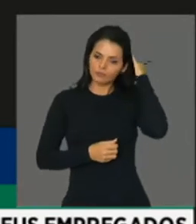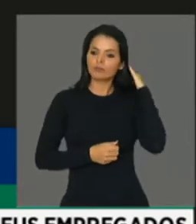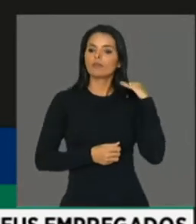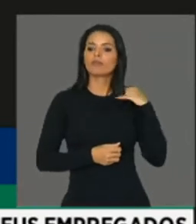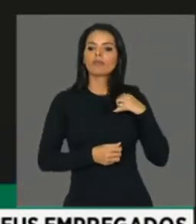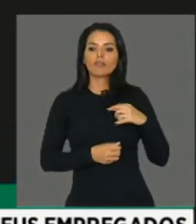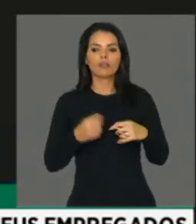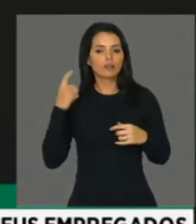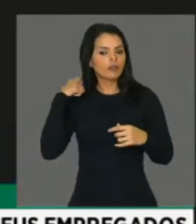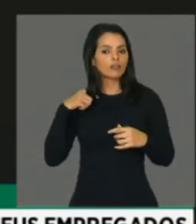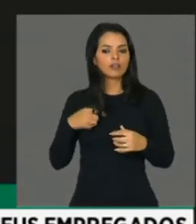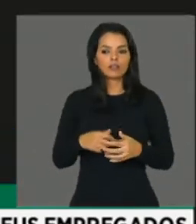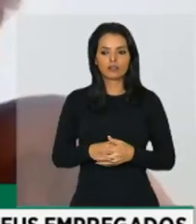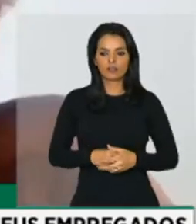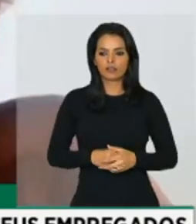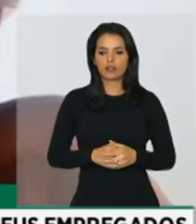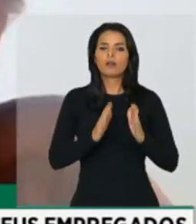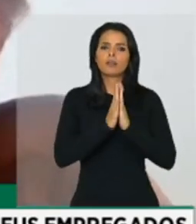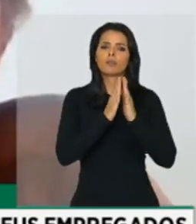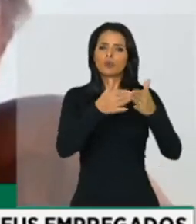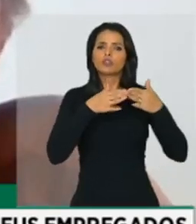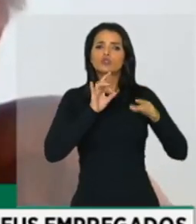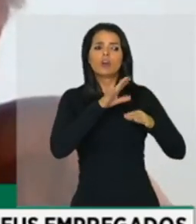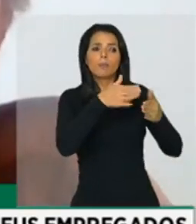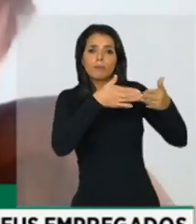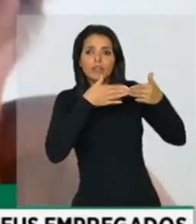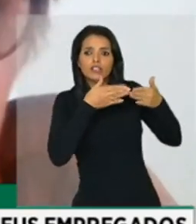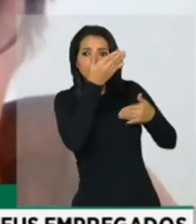GOVERNO NÃO HESITOU. DESTRUIU SONHOS E DIGNIDADE. POR ISSO PRESIDENTE APENAS SOLICITAR A V.EXA. PARA CONCLUIR,